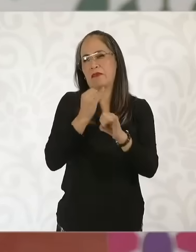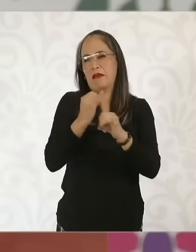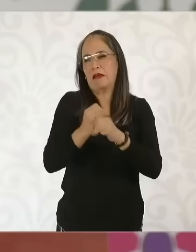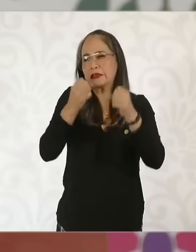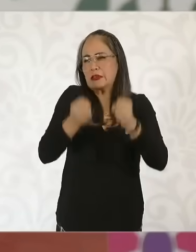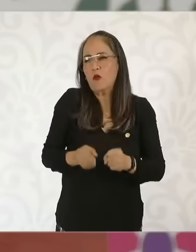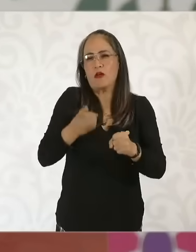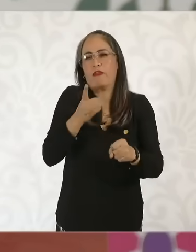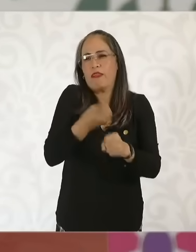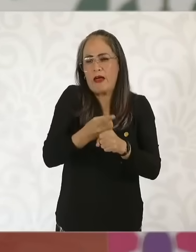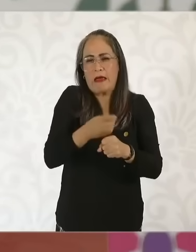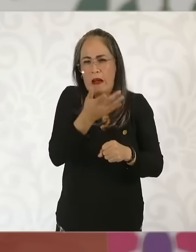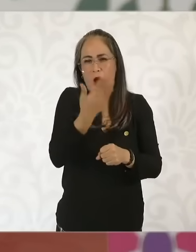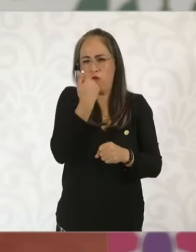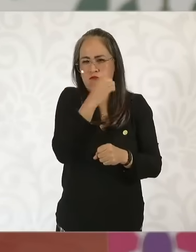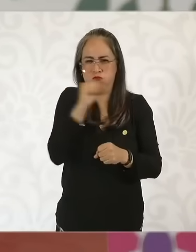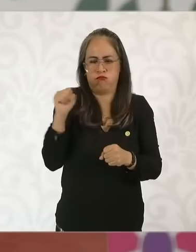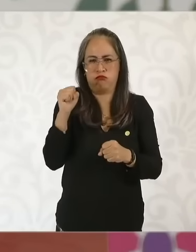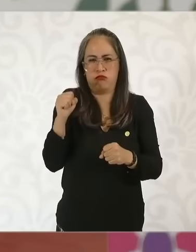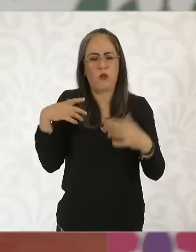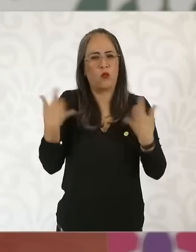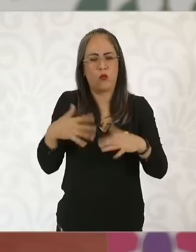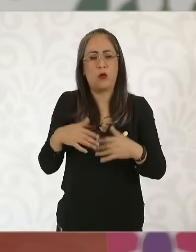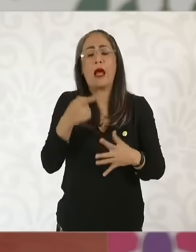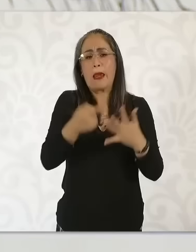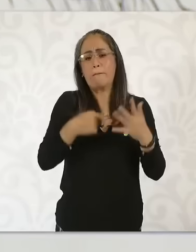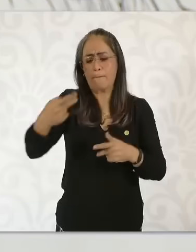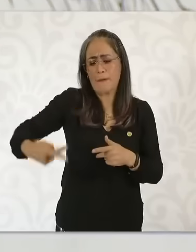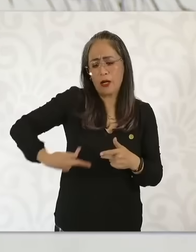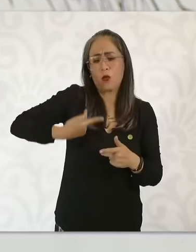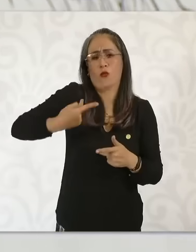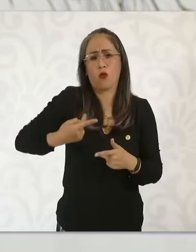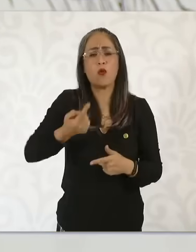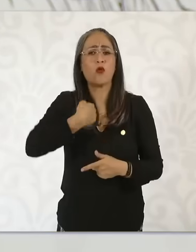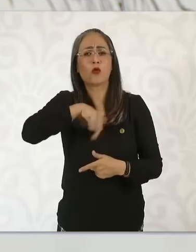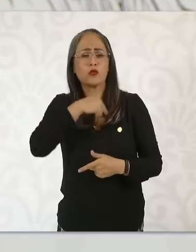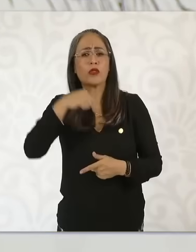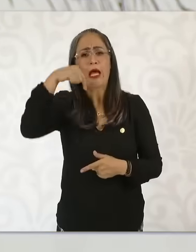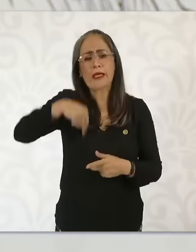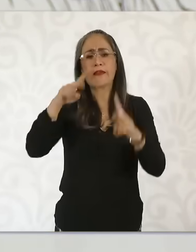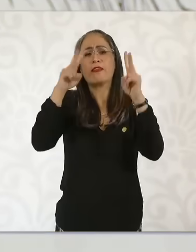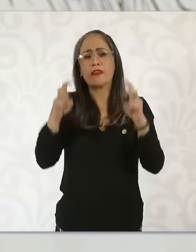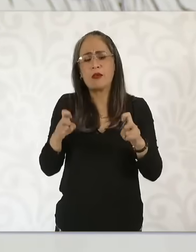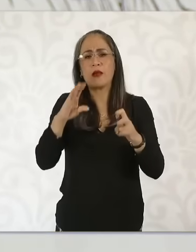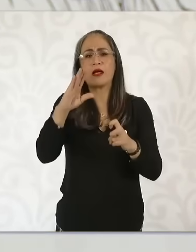conversación habló o nos preguntó cómo estamos nosotros trabajando en temas de ciberseguridad.